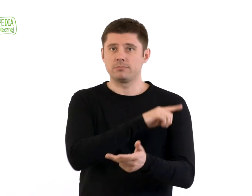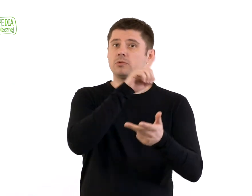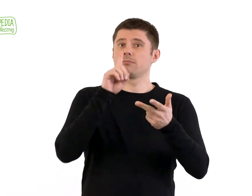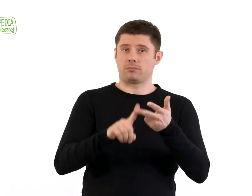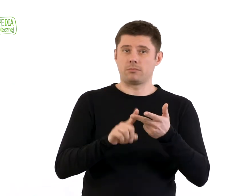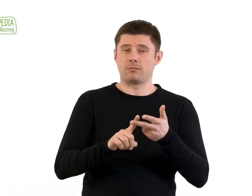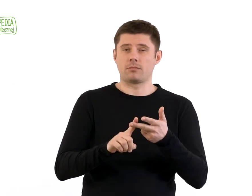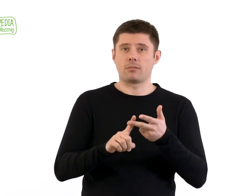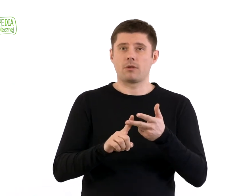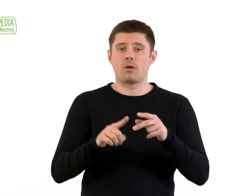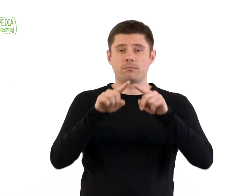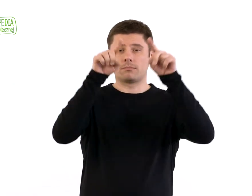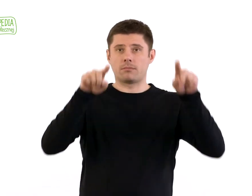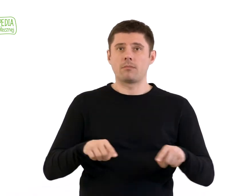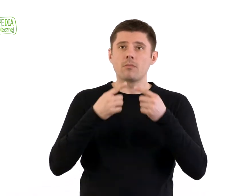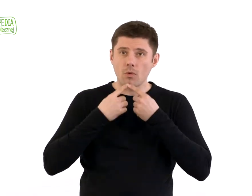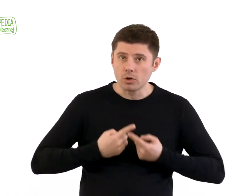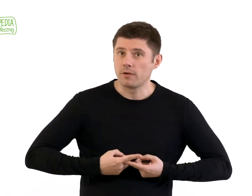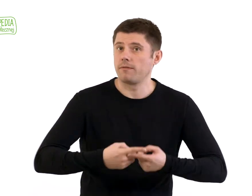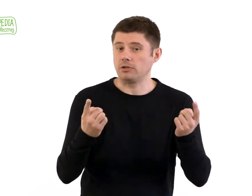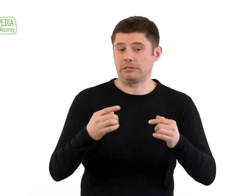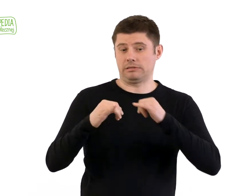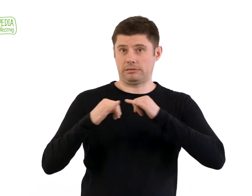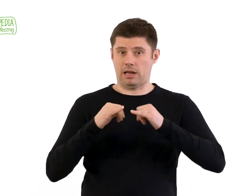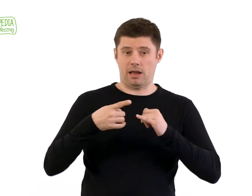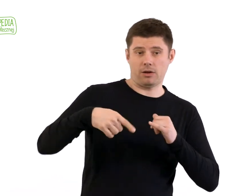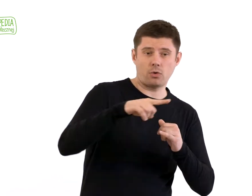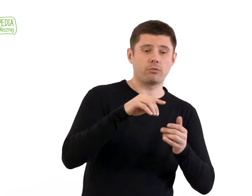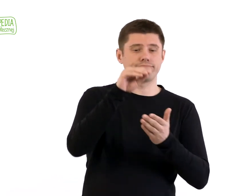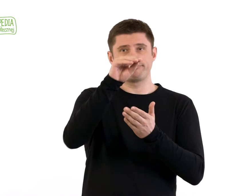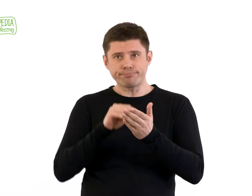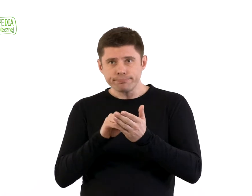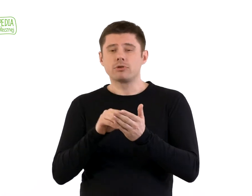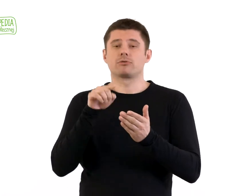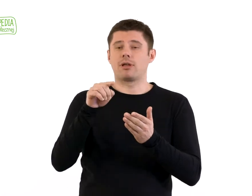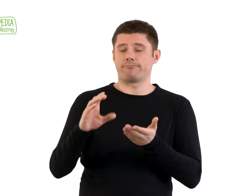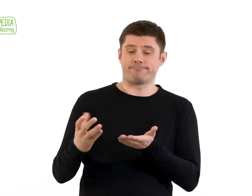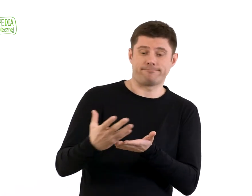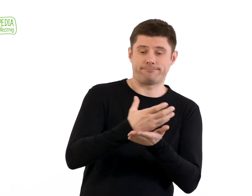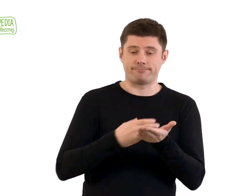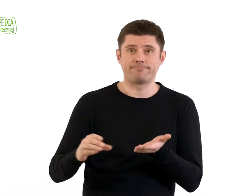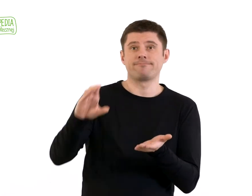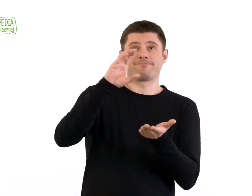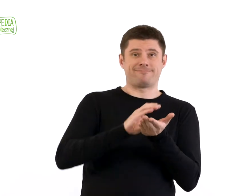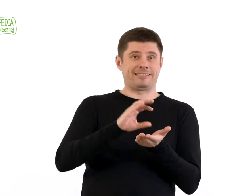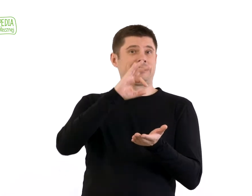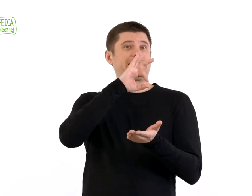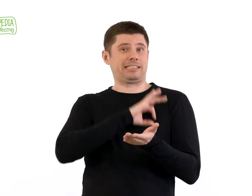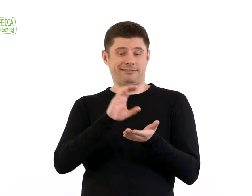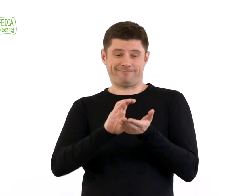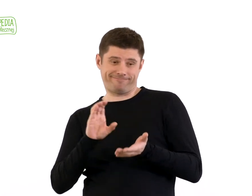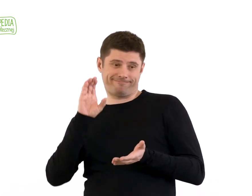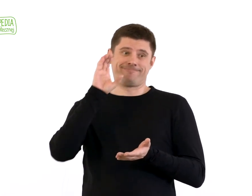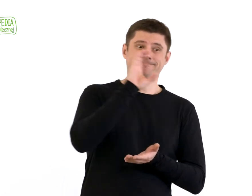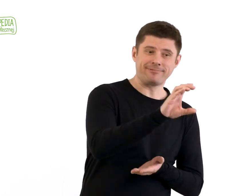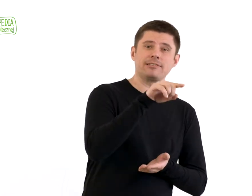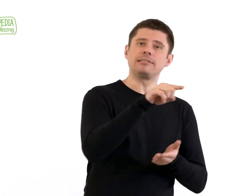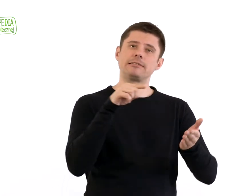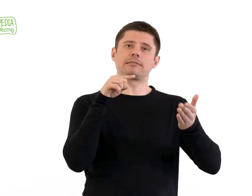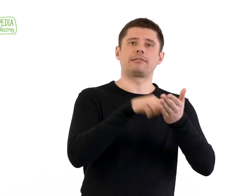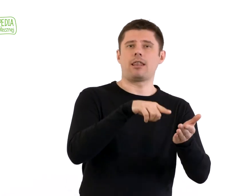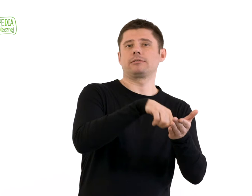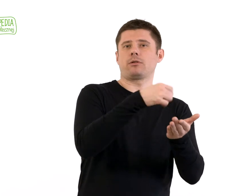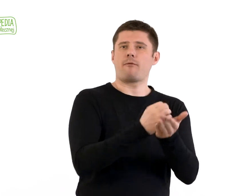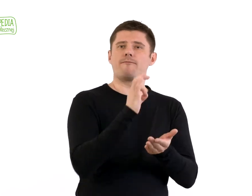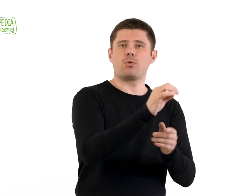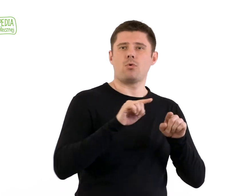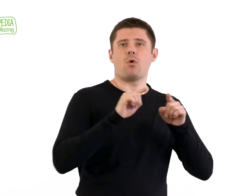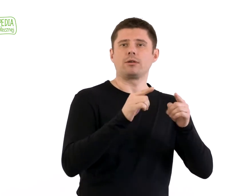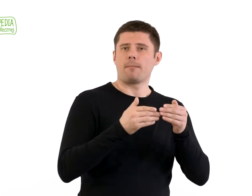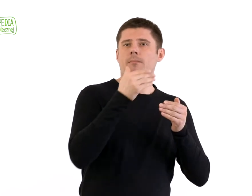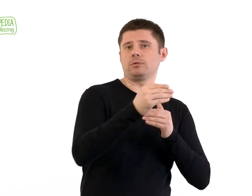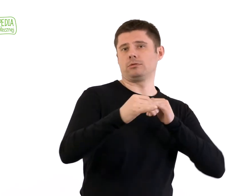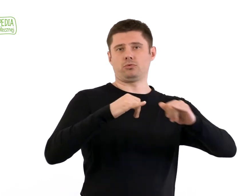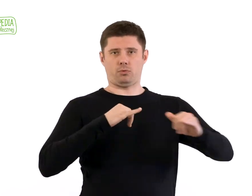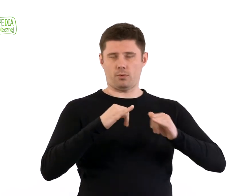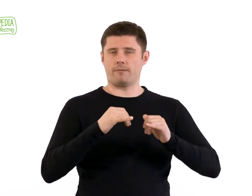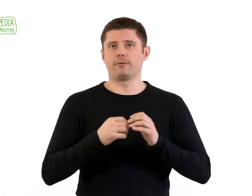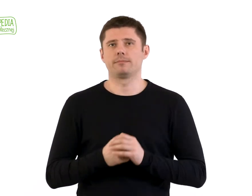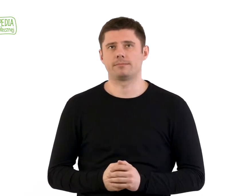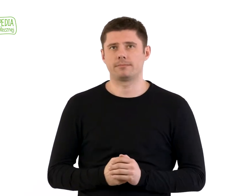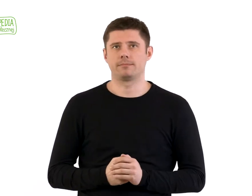3. oświadczenie członków zarządu, że cały dochód (nadwyżka przychodów nad kosztami) organizacji jest przekazywany na działalność pożytku publicznego;